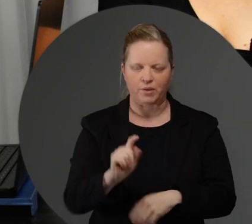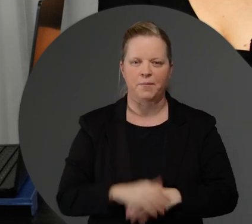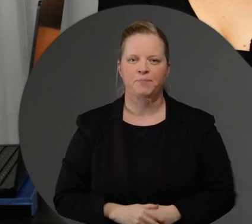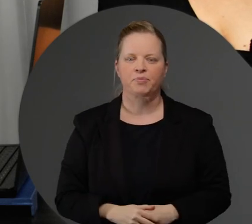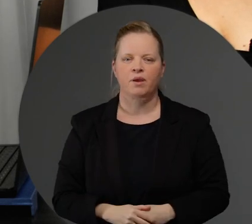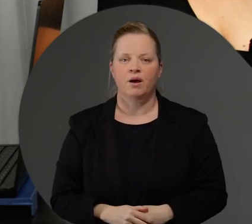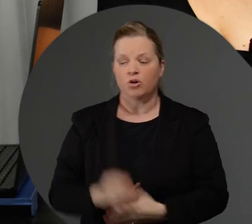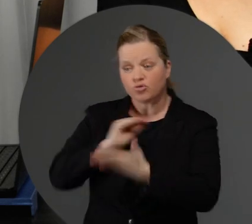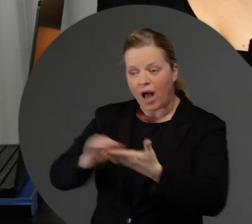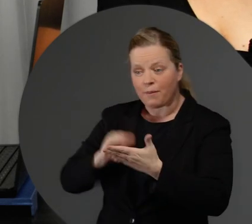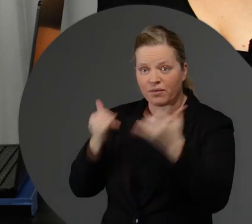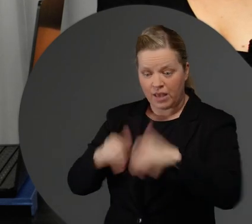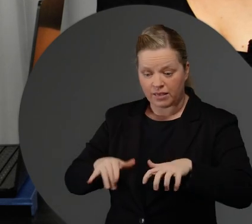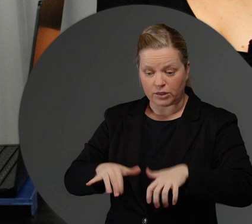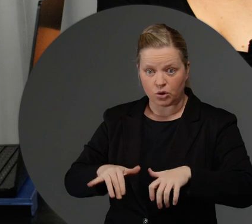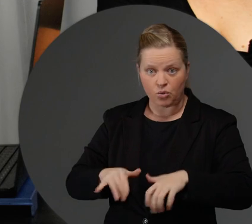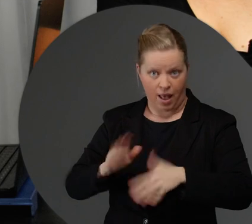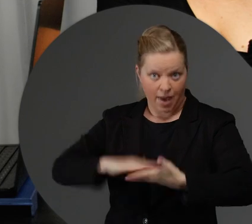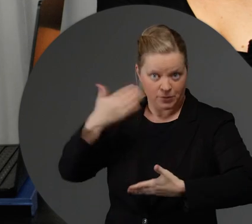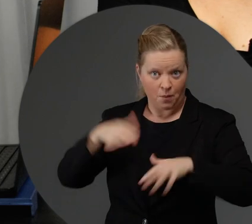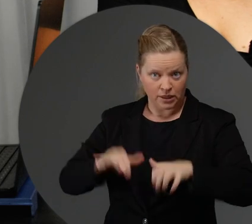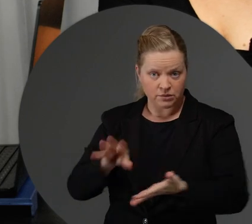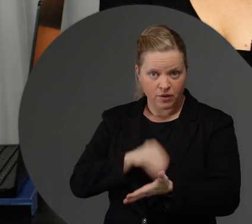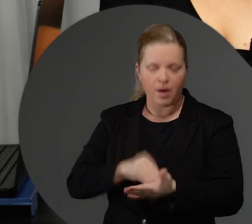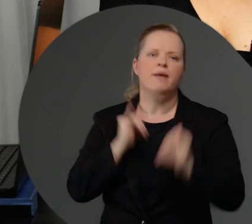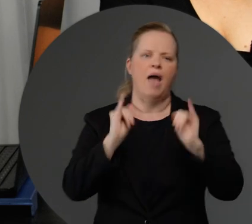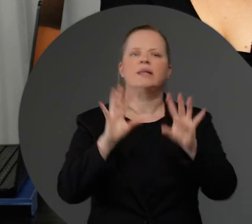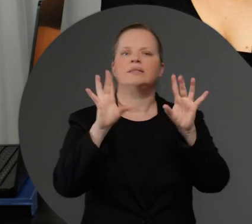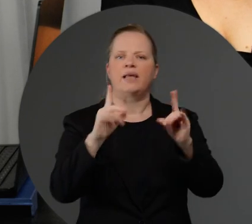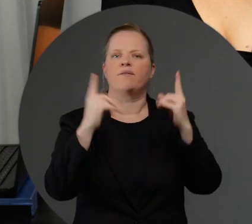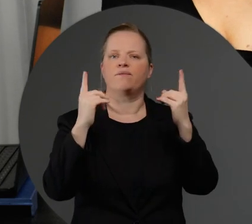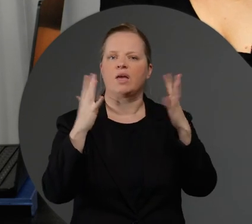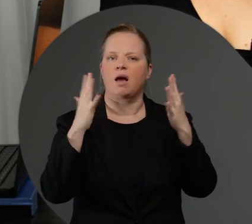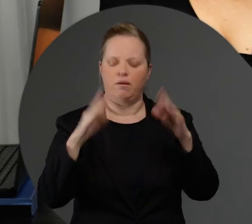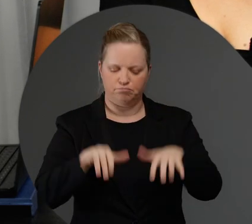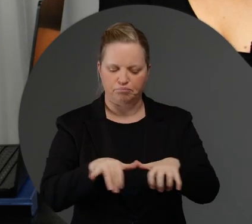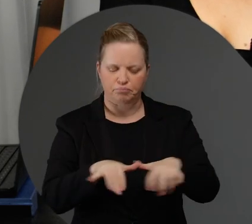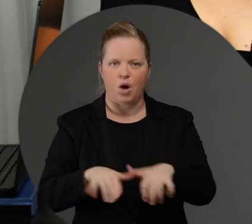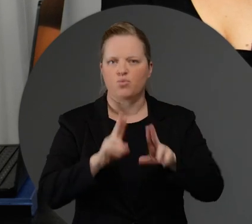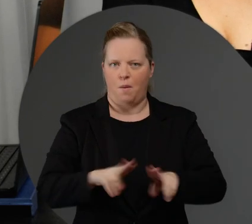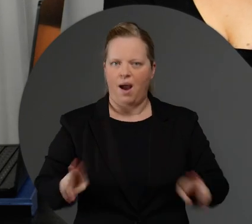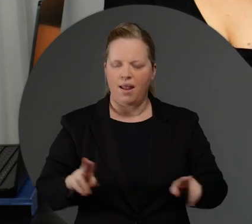Schreiben tust du mit der Tastatur am Laptop? Ja genau, mit der normalen zehn Finger Tastatur. Man kann